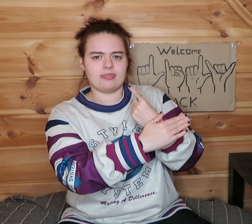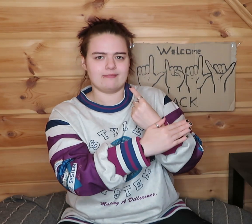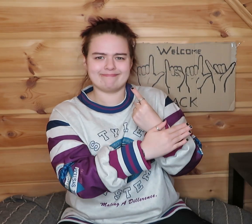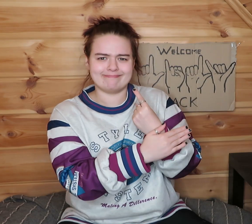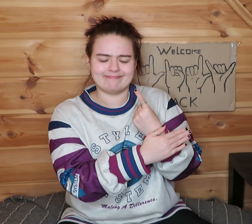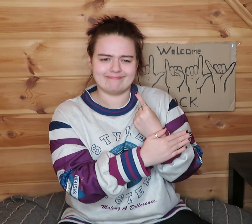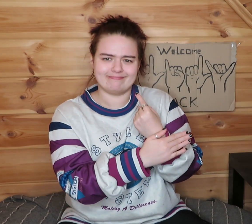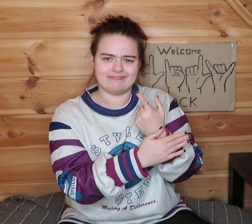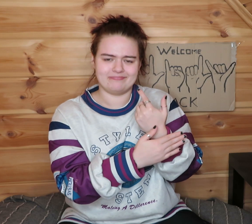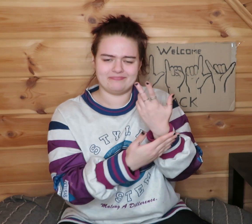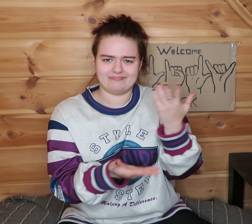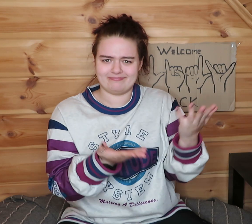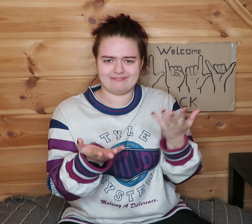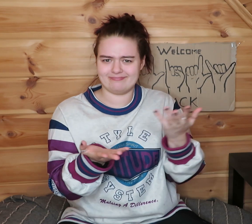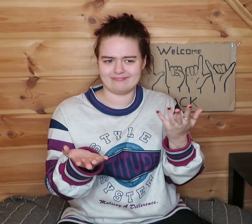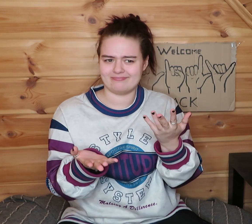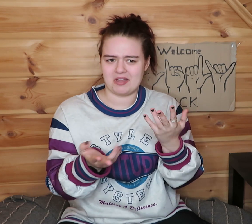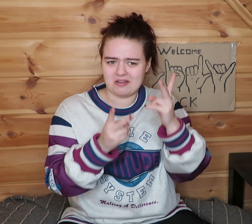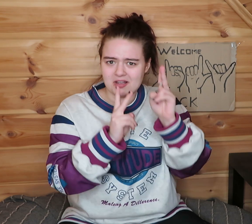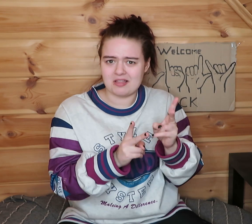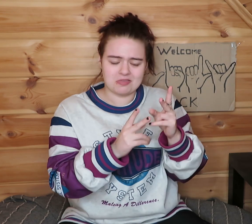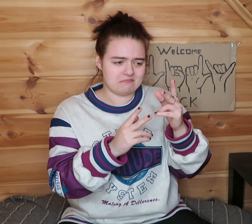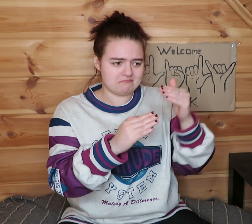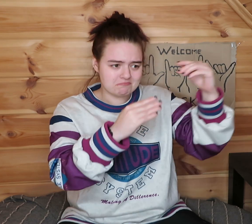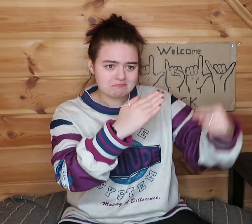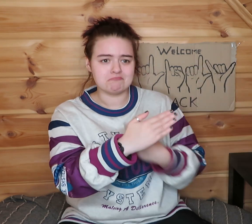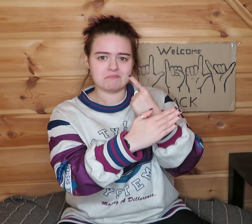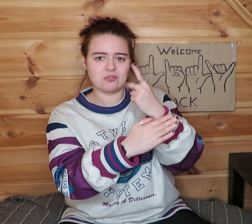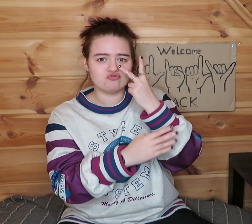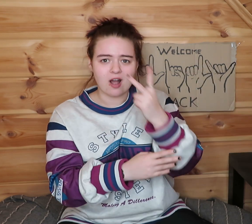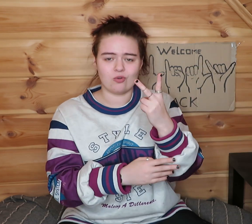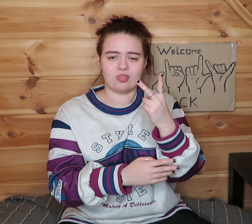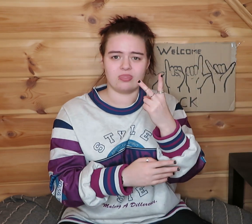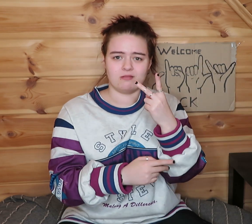Die Person sollte hinein können und sich umschauen.